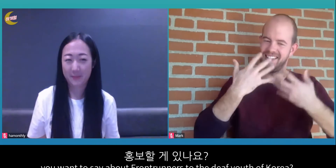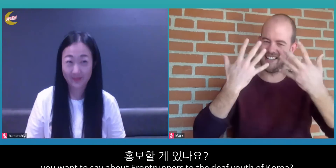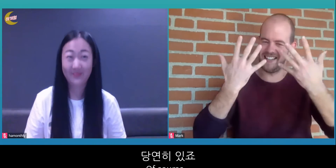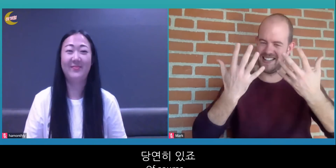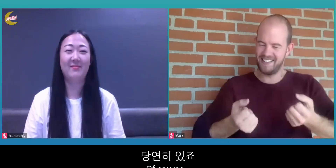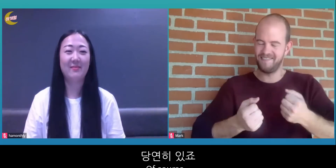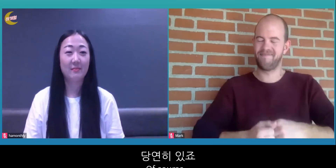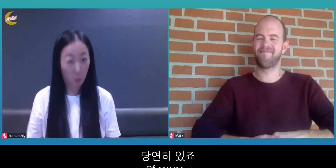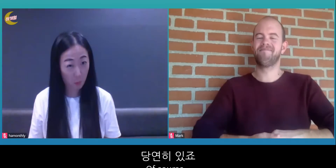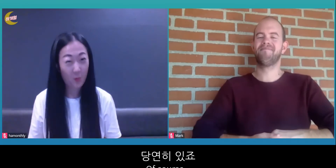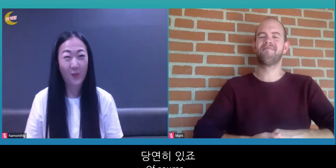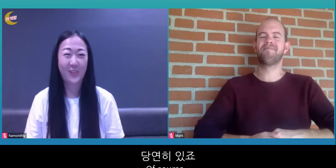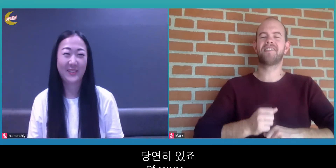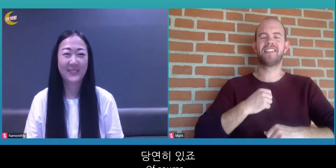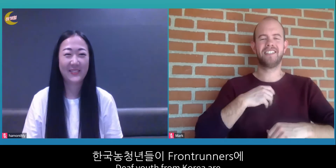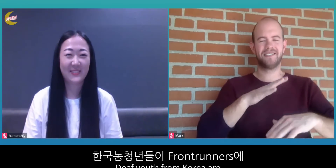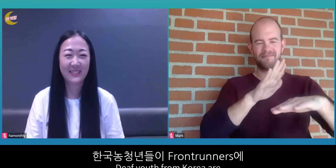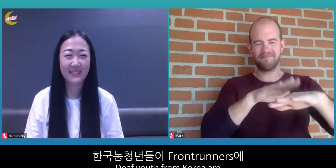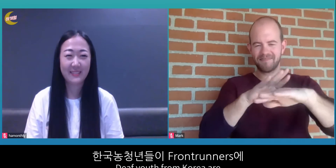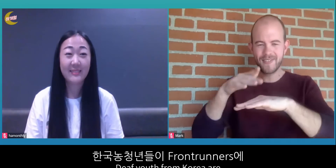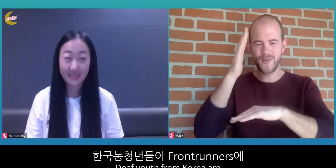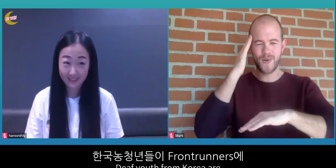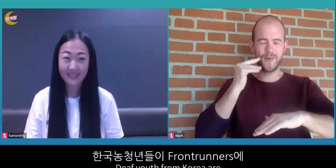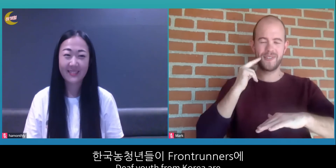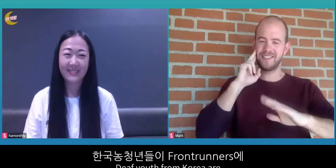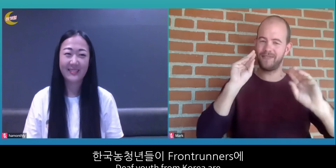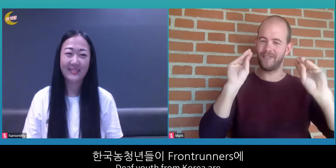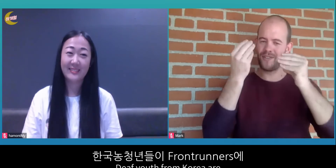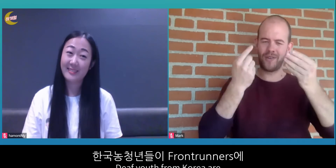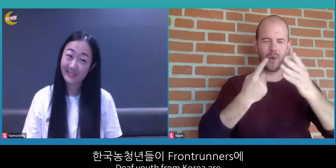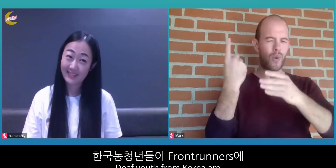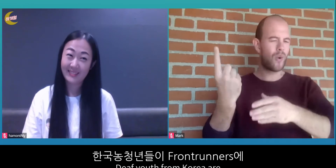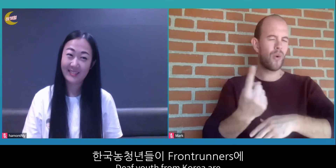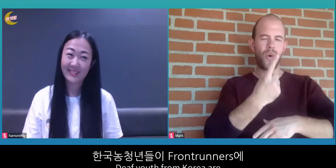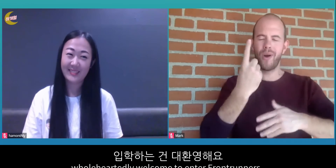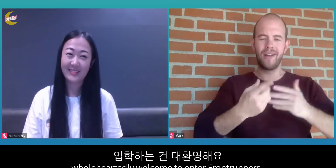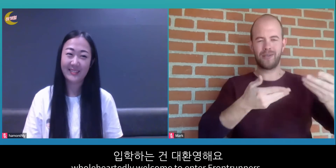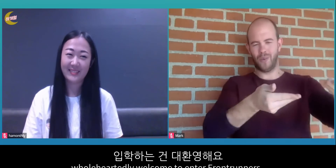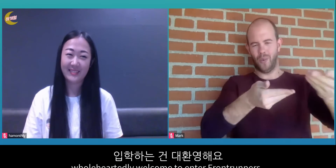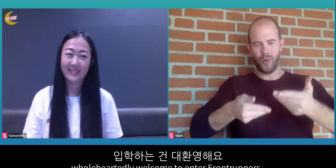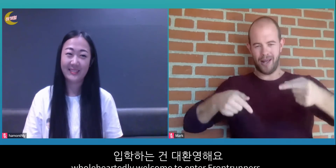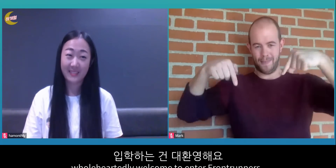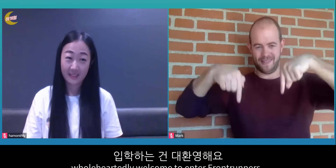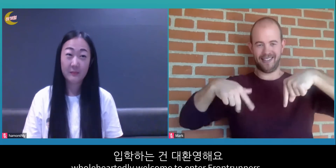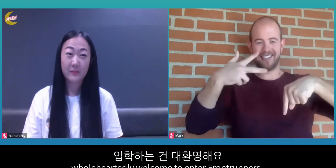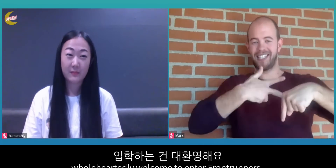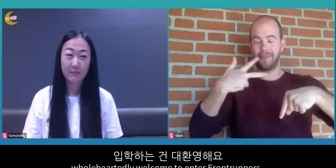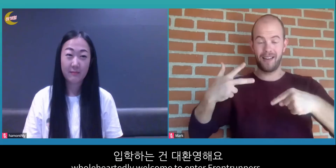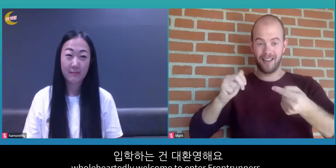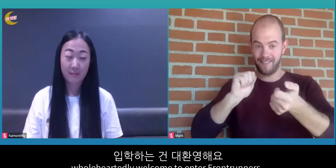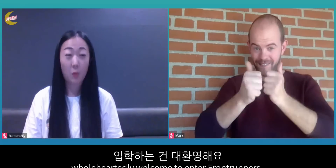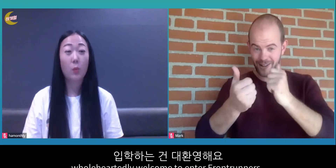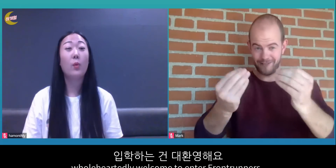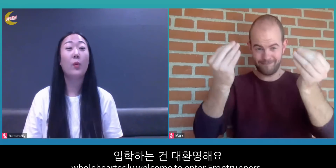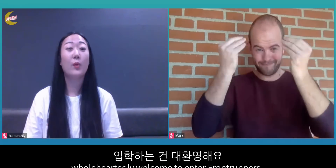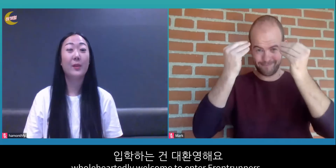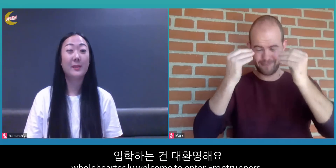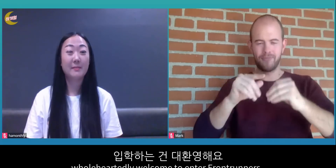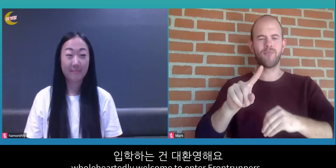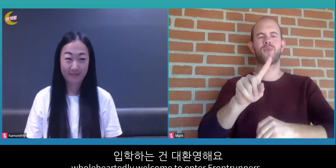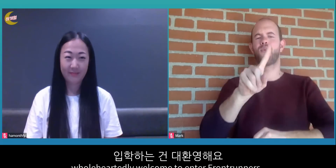もちろん。韓国の聴覚障害者の若者は、心からフロントランナーに参加することを歓迎します。